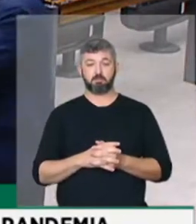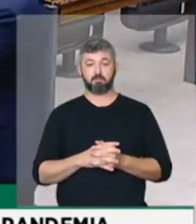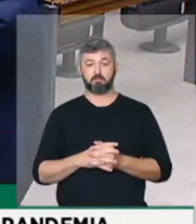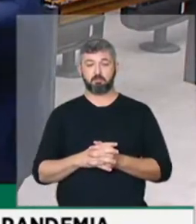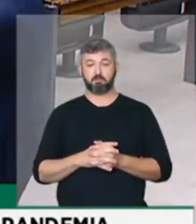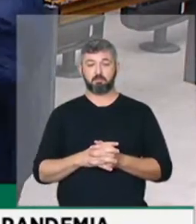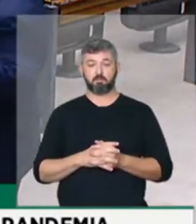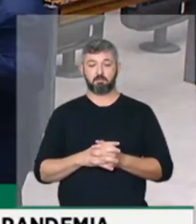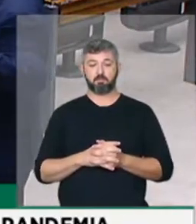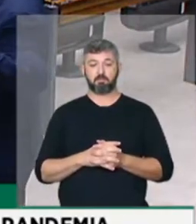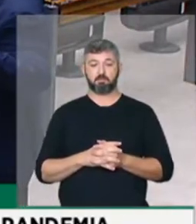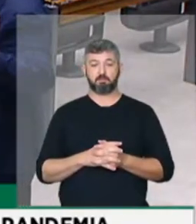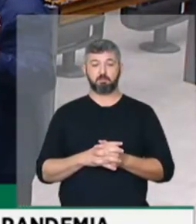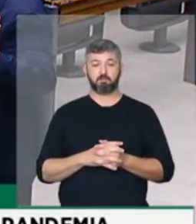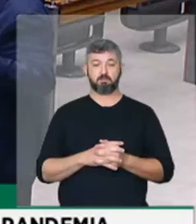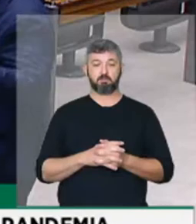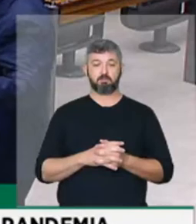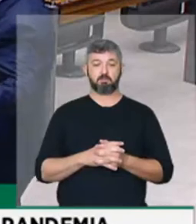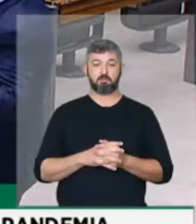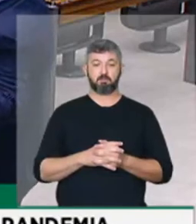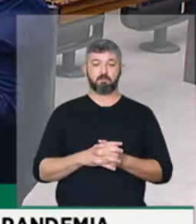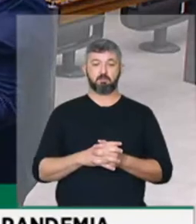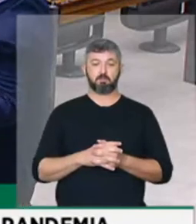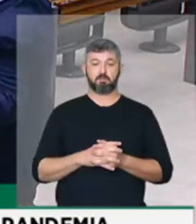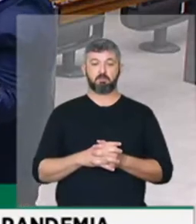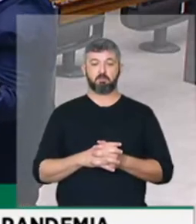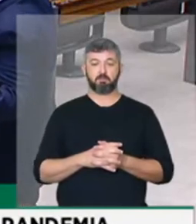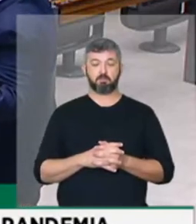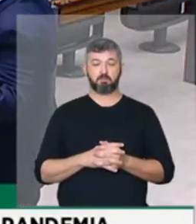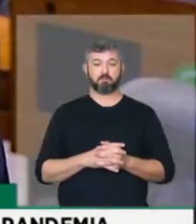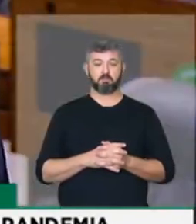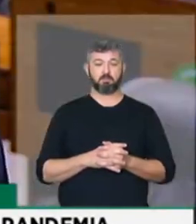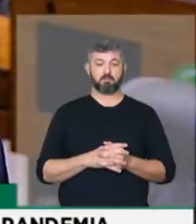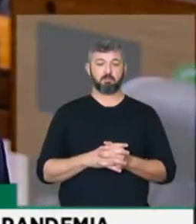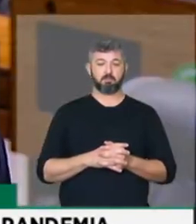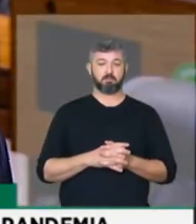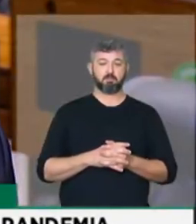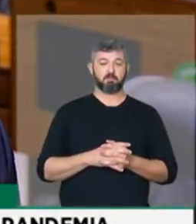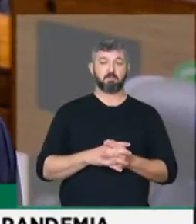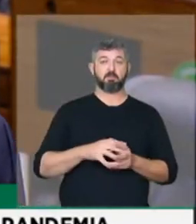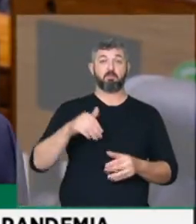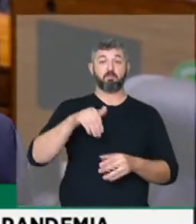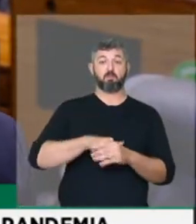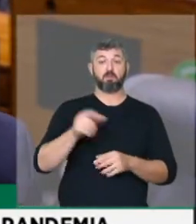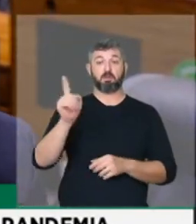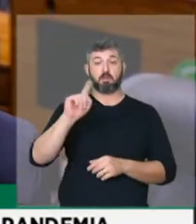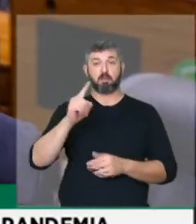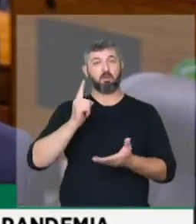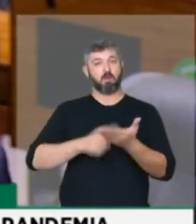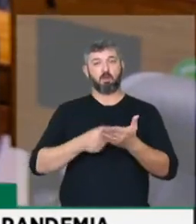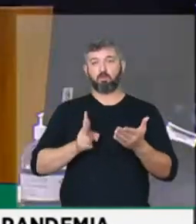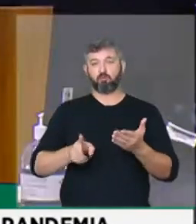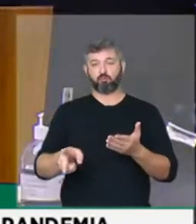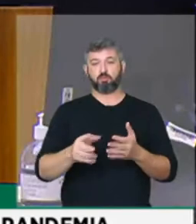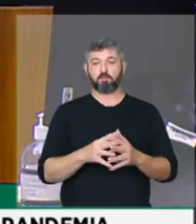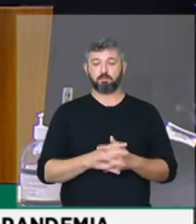ORIENTA COMO? O PSL COMO ORIENTA? [DEPUTADA]: PSL ORIENTA NÃO, SENHOR PRESIDENTE, VAMOS SEGUIR O ACORDO. [PRESIDENTE]: ENTÃO TODO MUNDO NÃO?